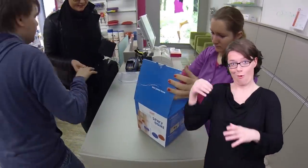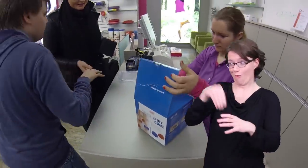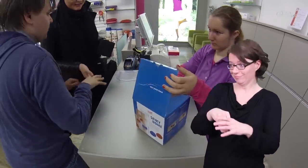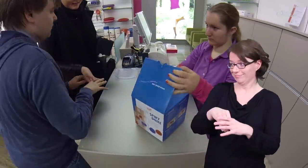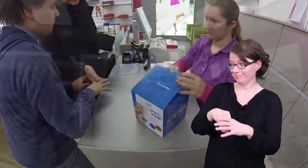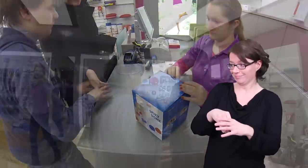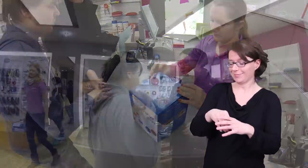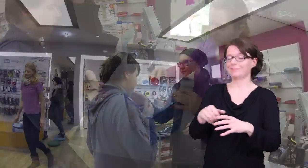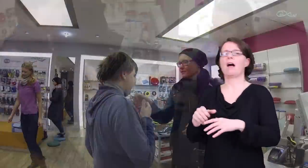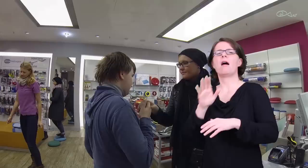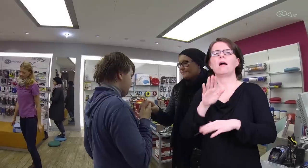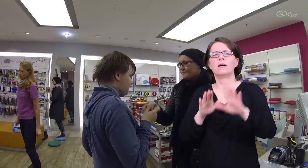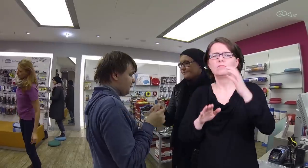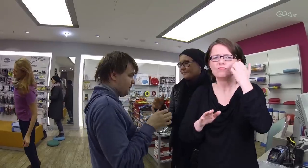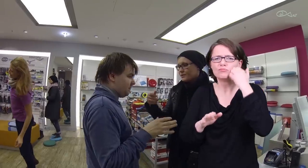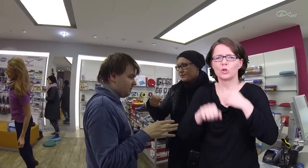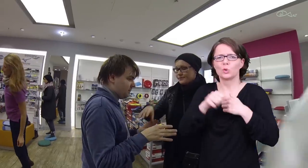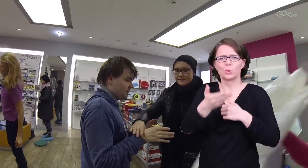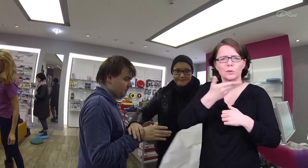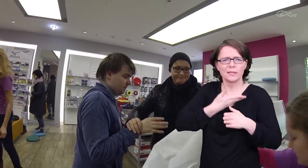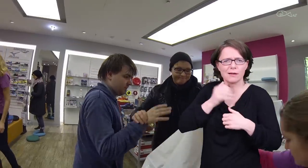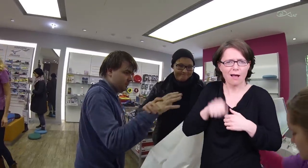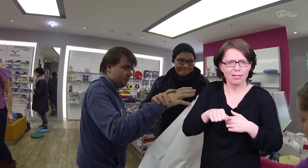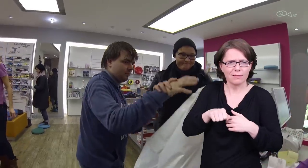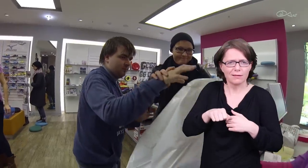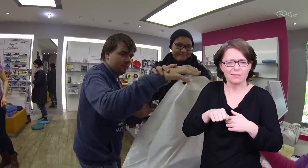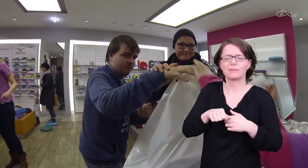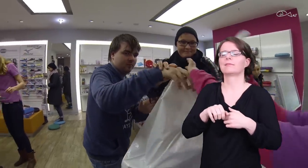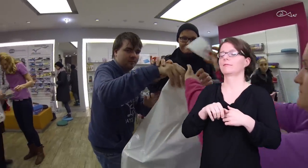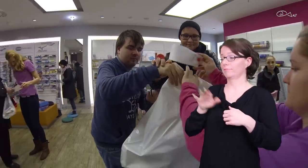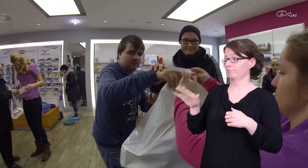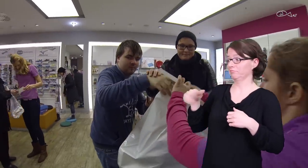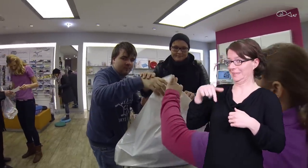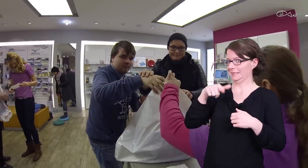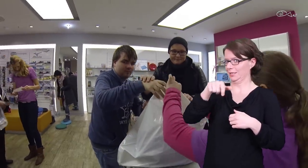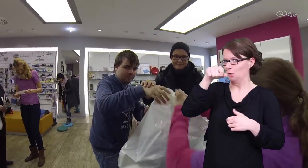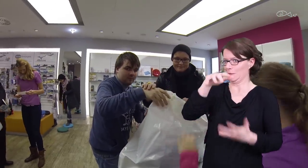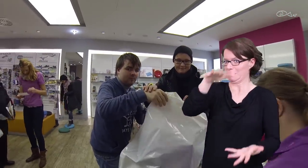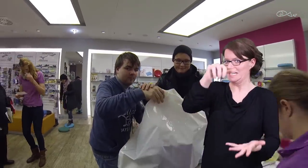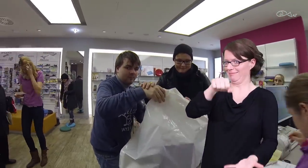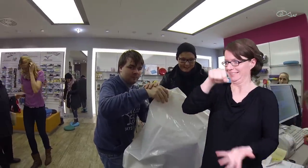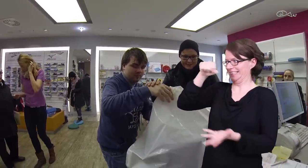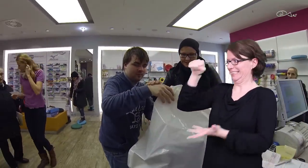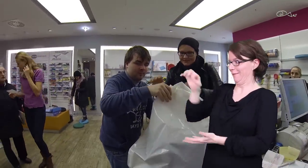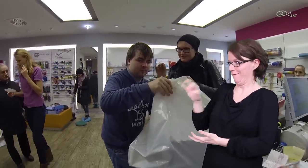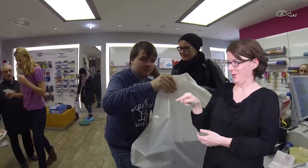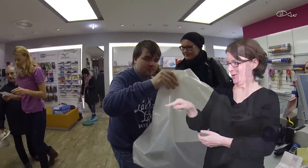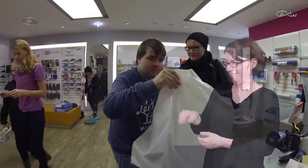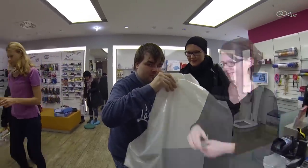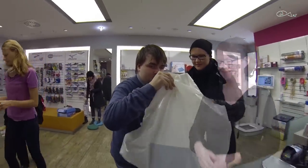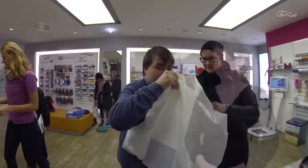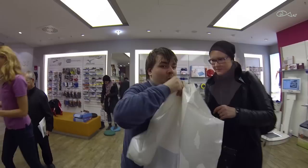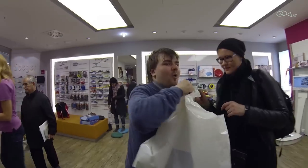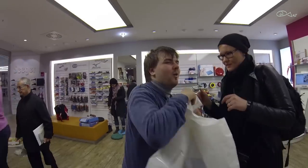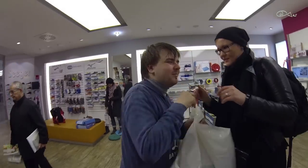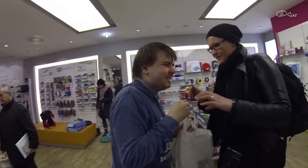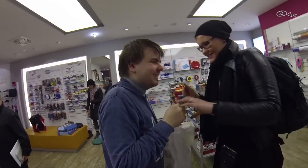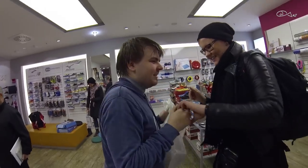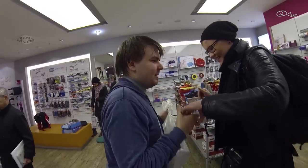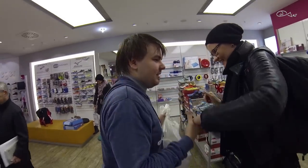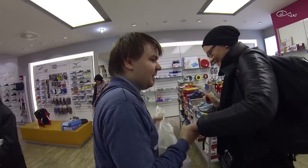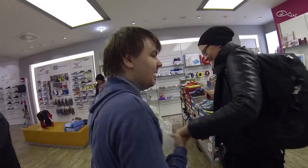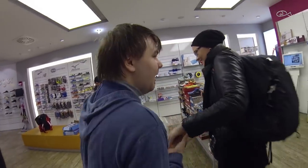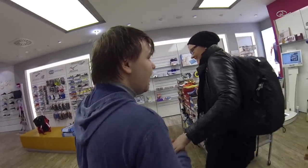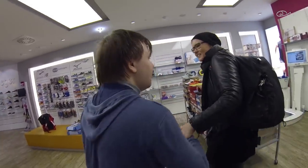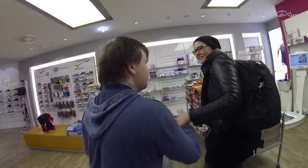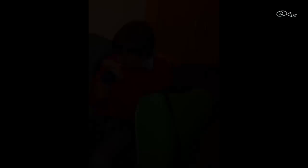Können Sie uns bitte eine Tüte geben? Das wird eine große Tüte für dich!